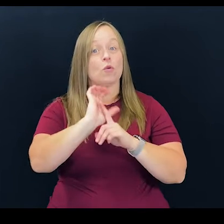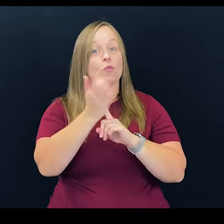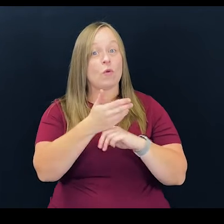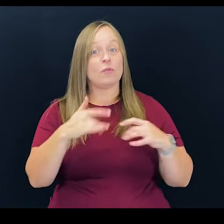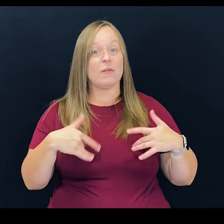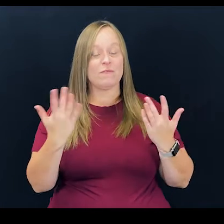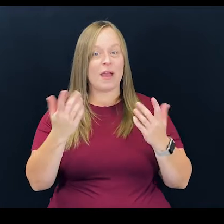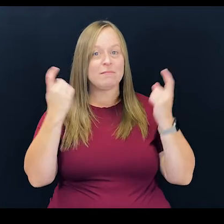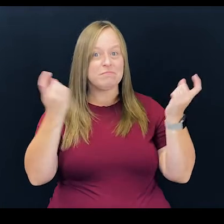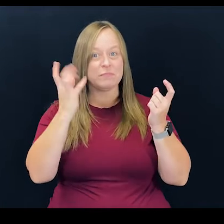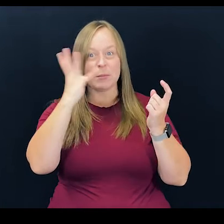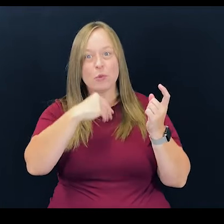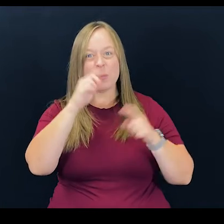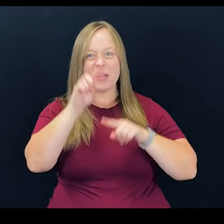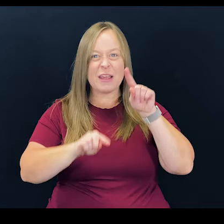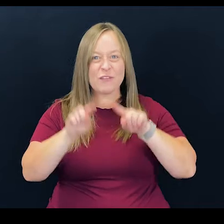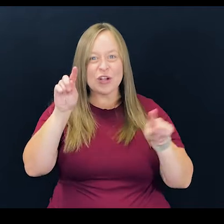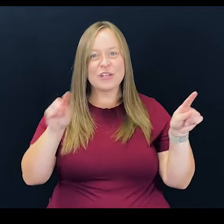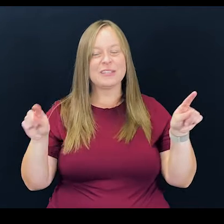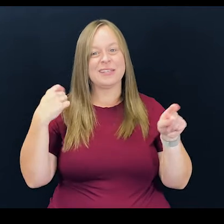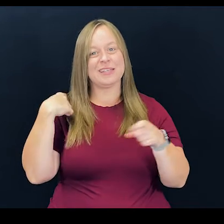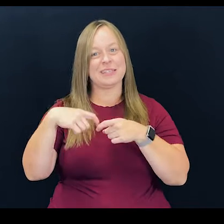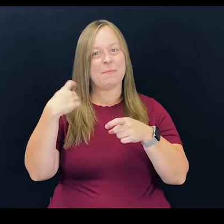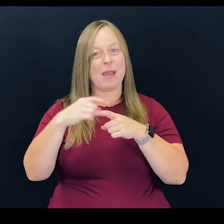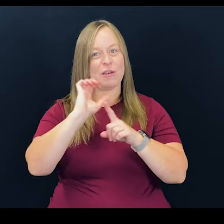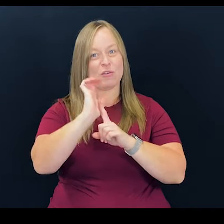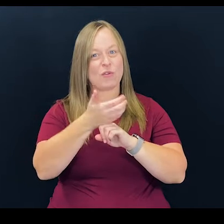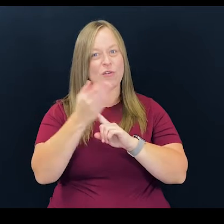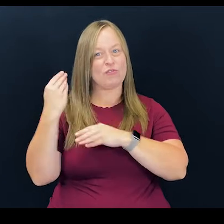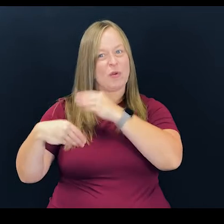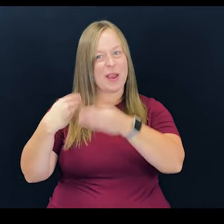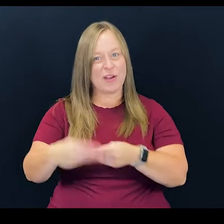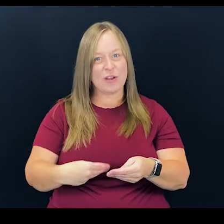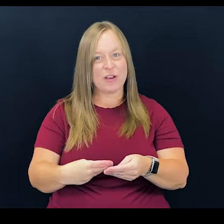el LatinFest celebra la belleza, la diversidad de la herencia cultural hispana